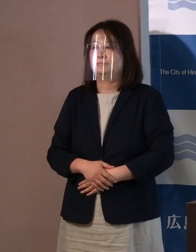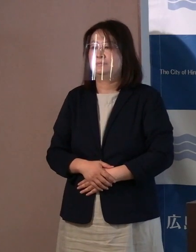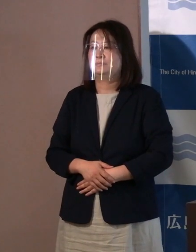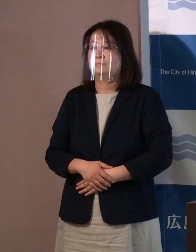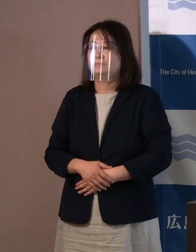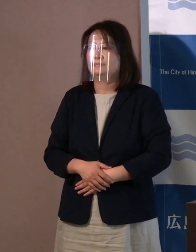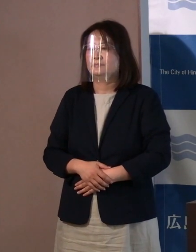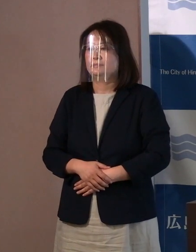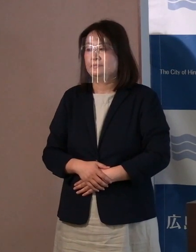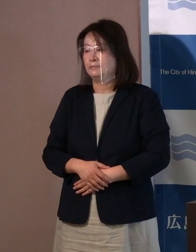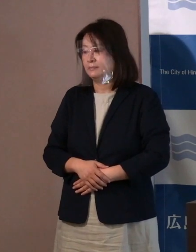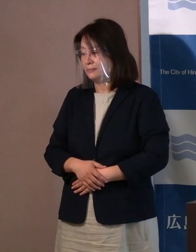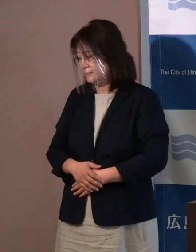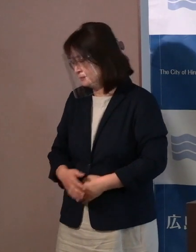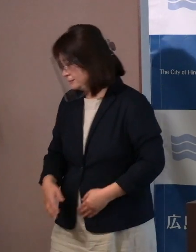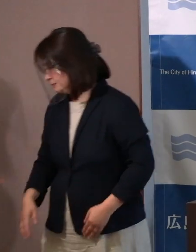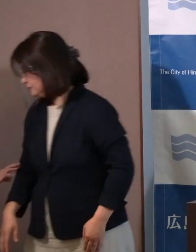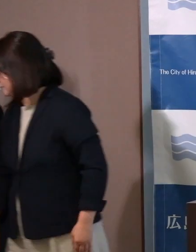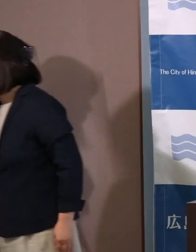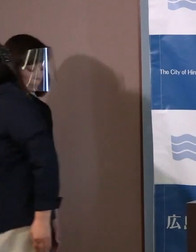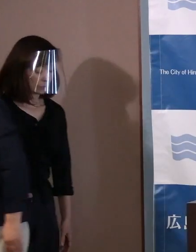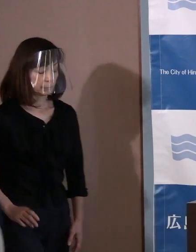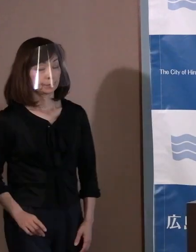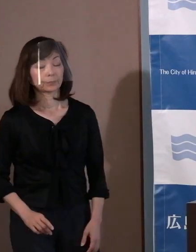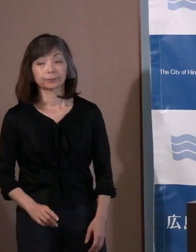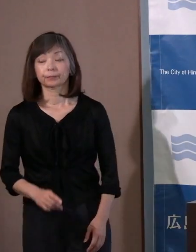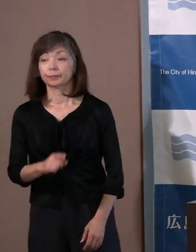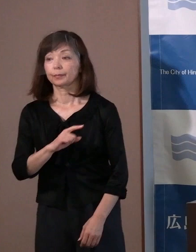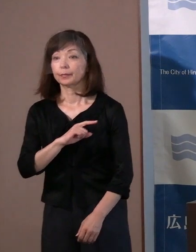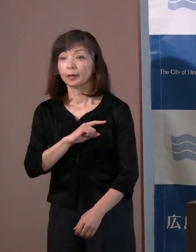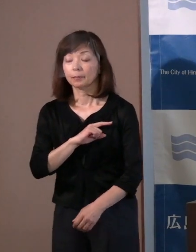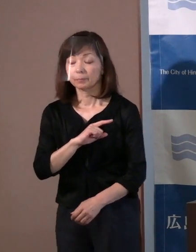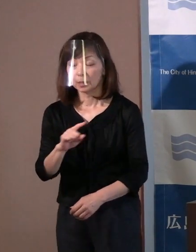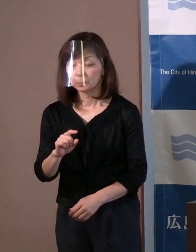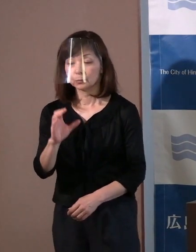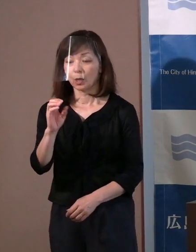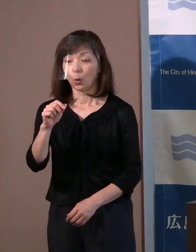(記者)つまり､まずはオブザーバーとして 締約国会議に参加して､